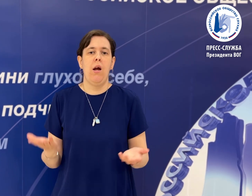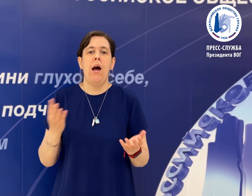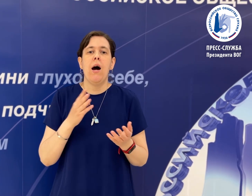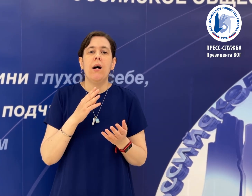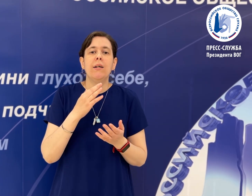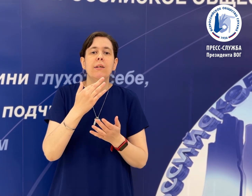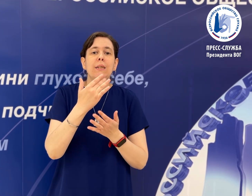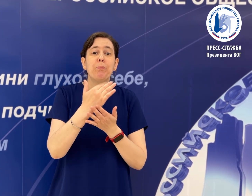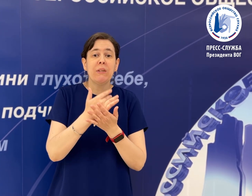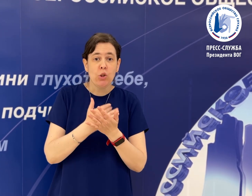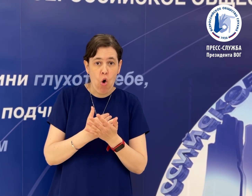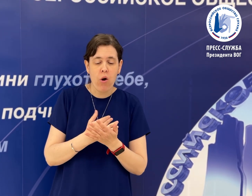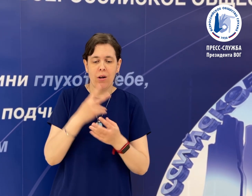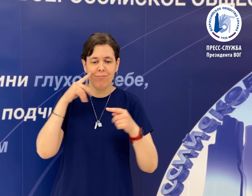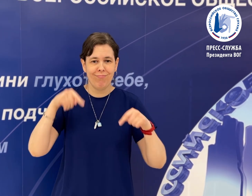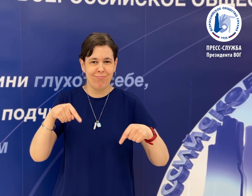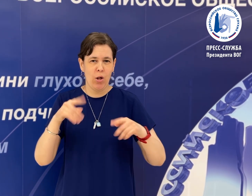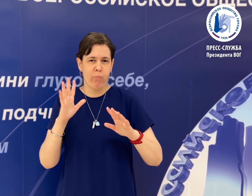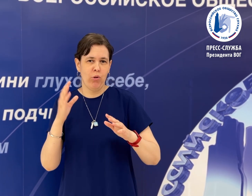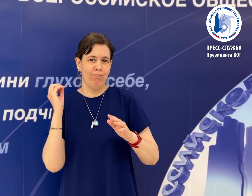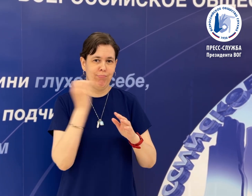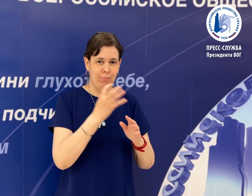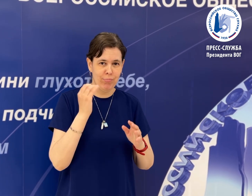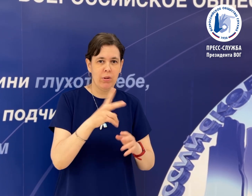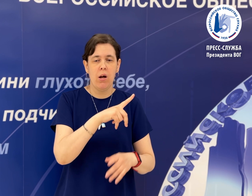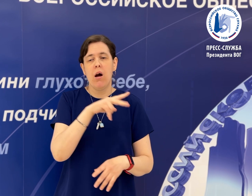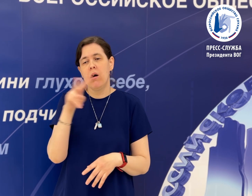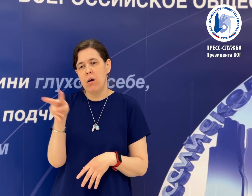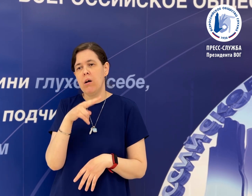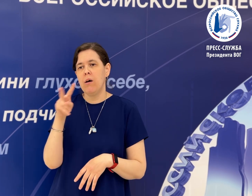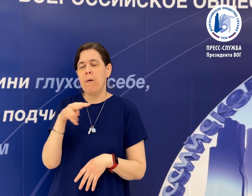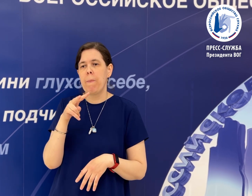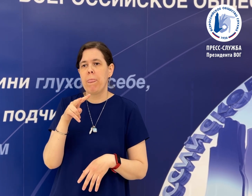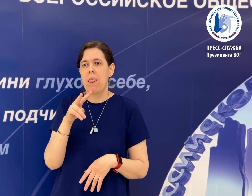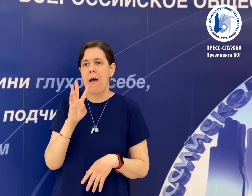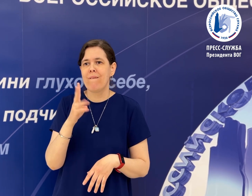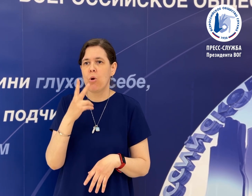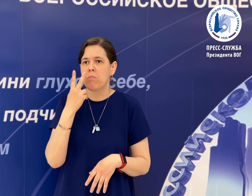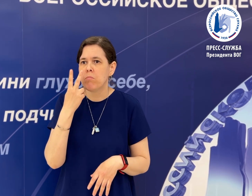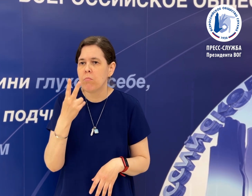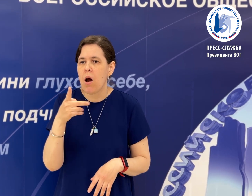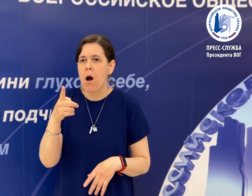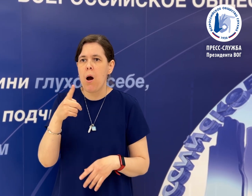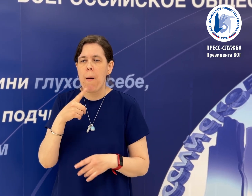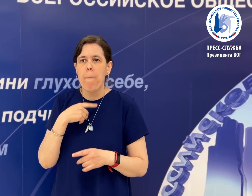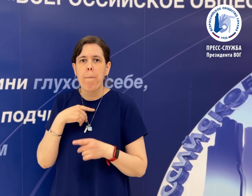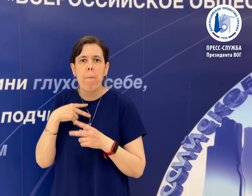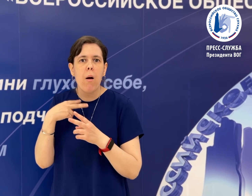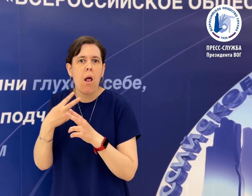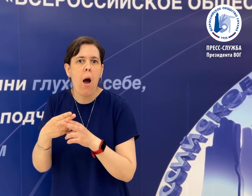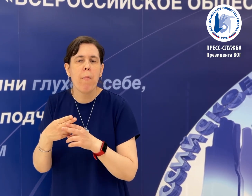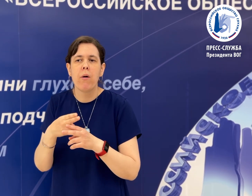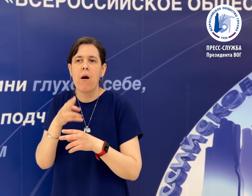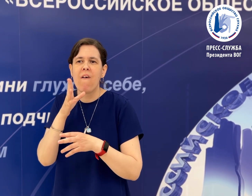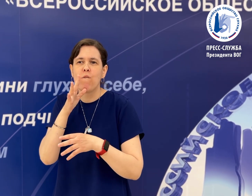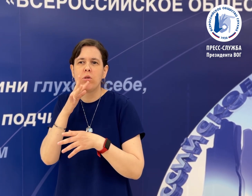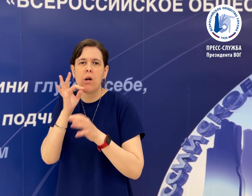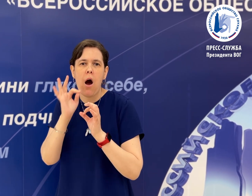Если вы посмотрели список ролей, который будет выставлен в описании и в конце этого видеоролика, и увидели, что подходите под типаж,